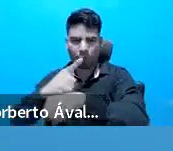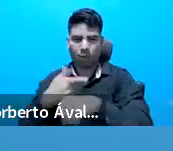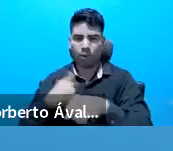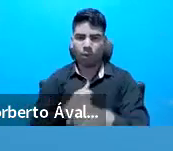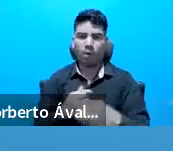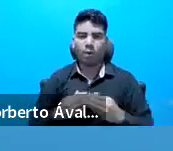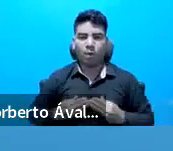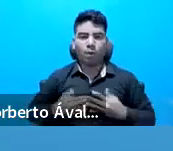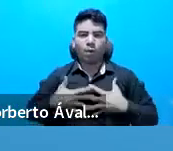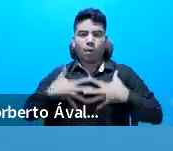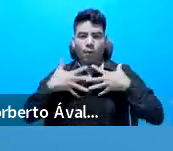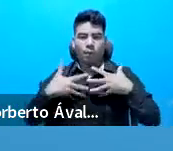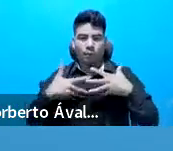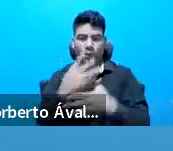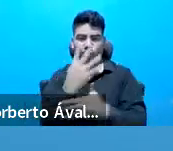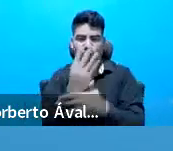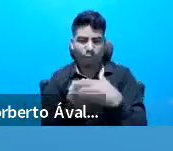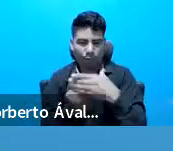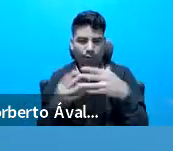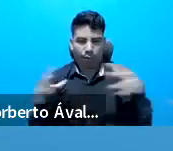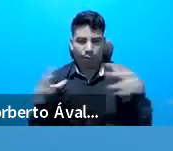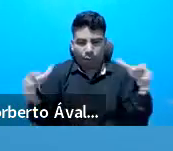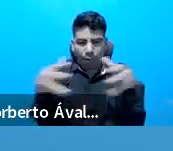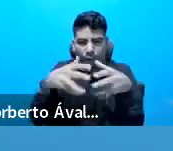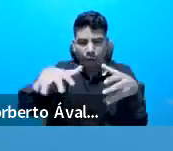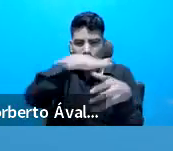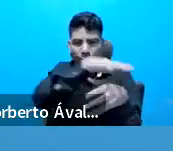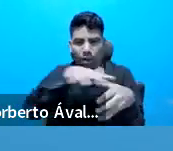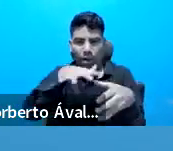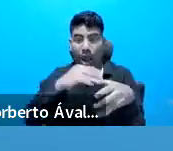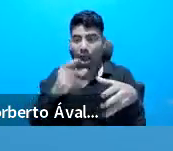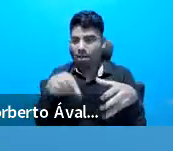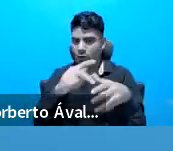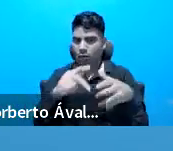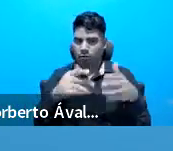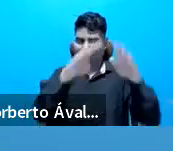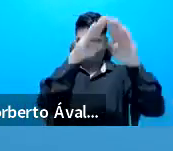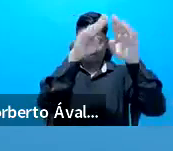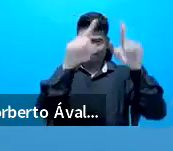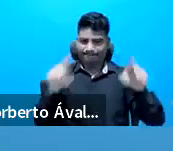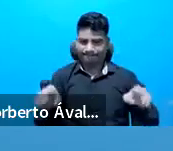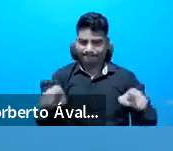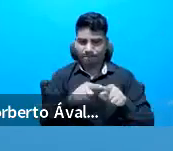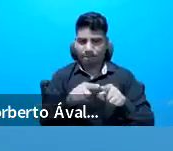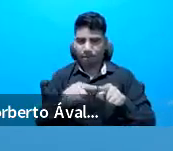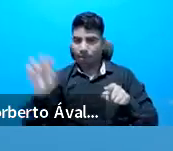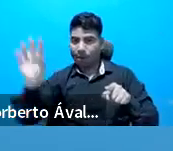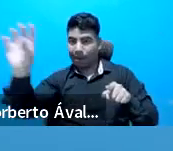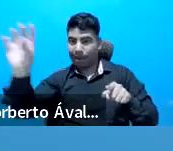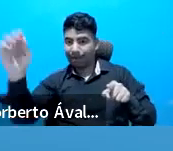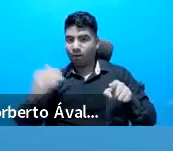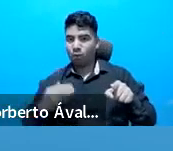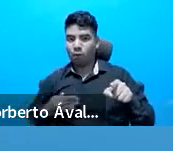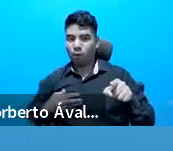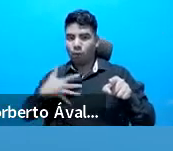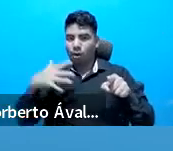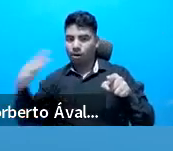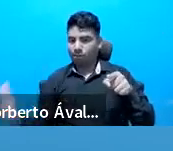acción, el cuerpo, la cultura y la y la emoción, aunque en esta hasta este momento el incendio mento de la investigación no hay incluido emoción, también